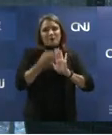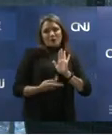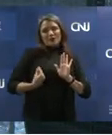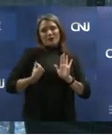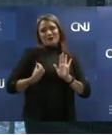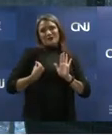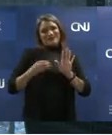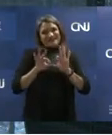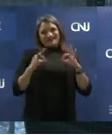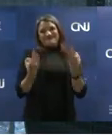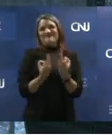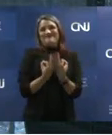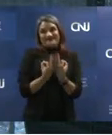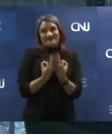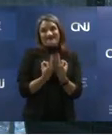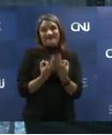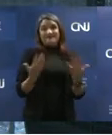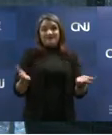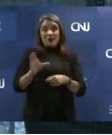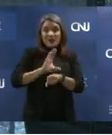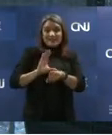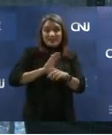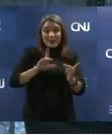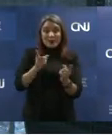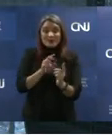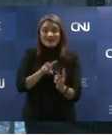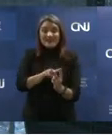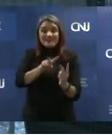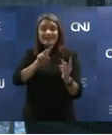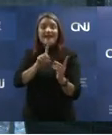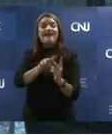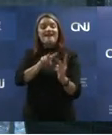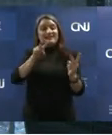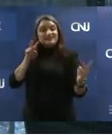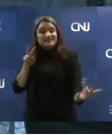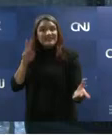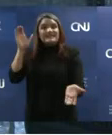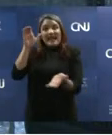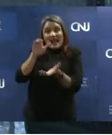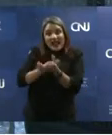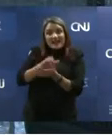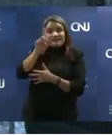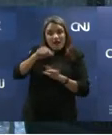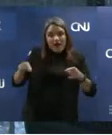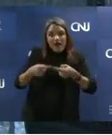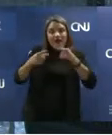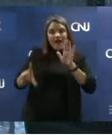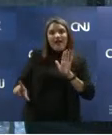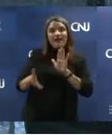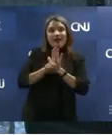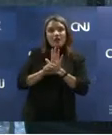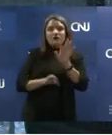O curso a distância casar é legal. Preparação para o casamento civil com carga horária de 10 horas, portanto.